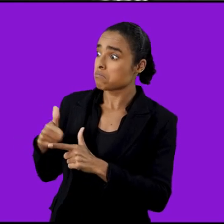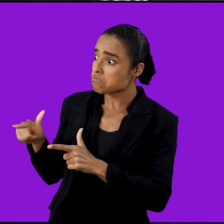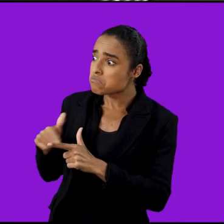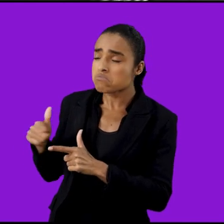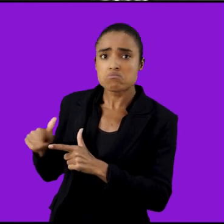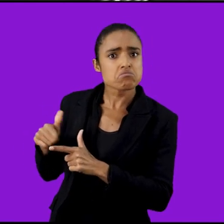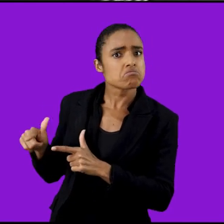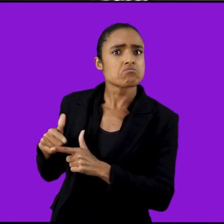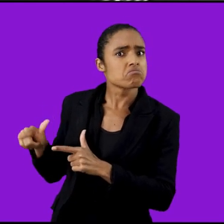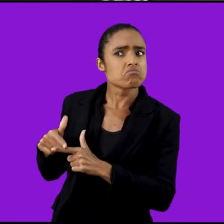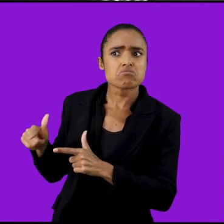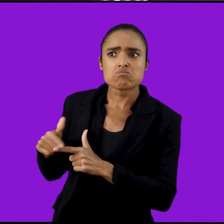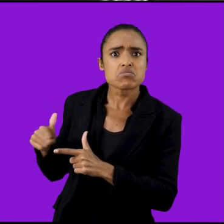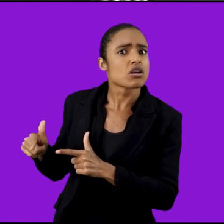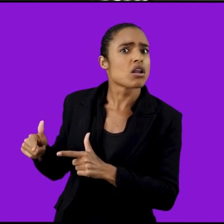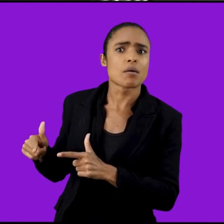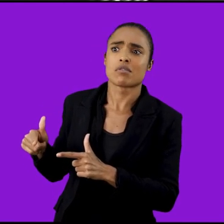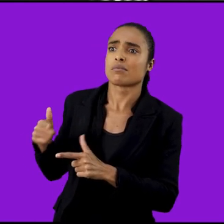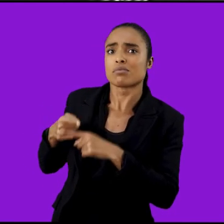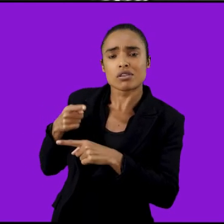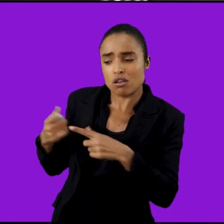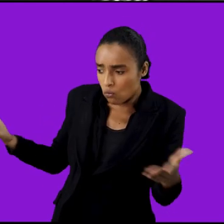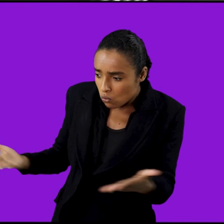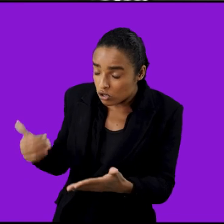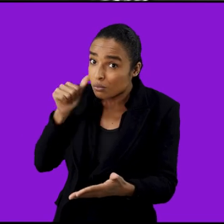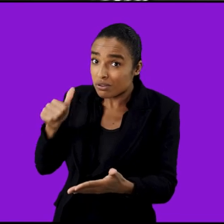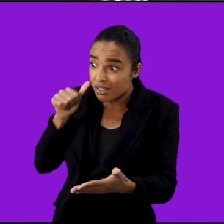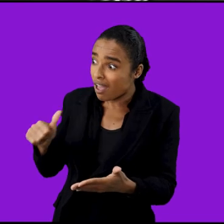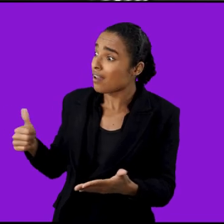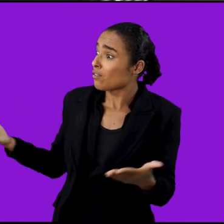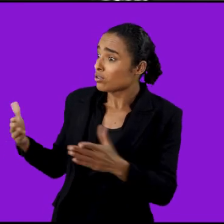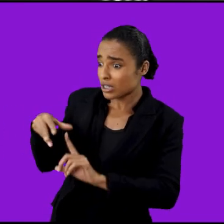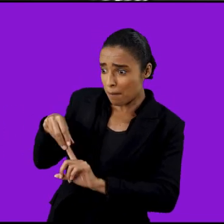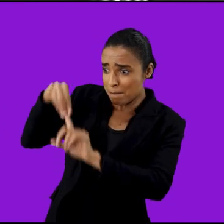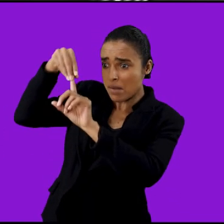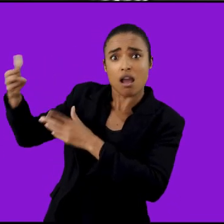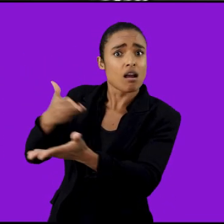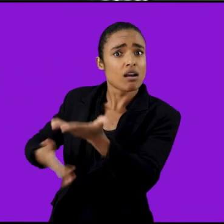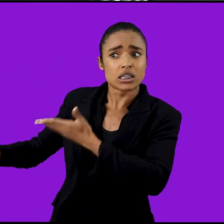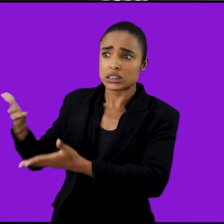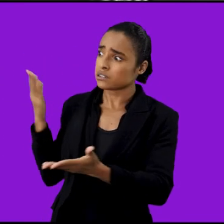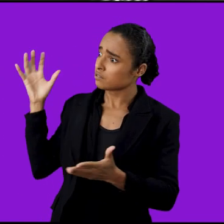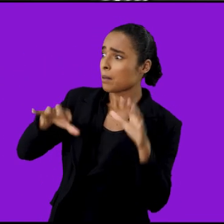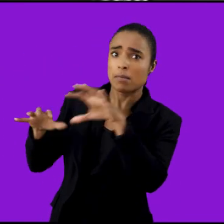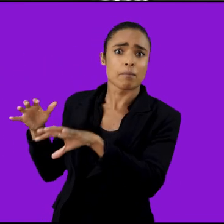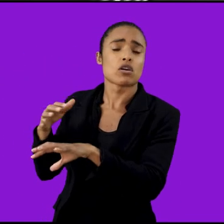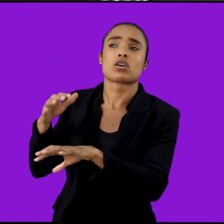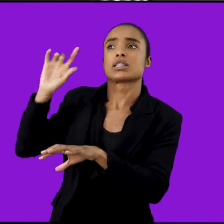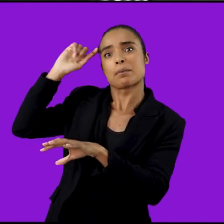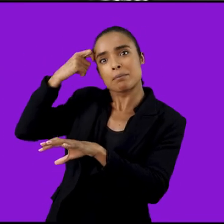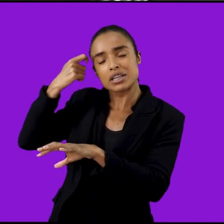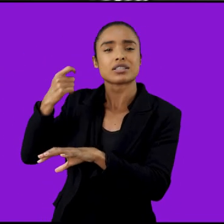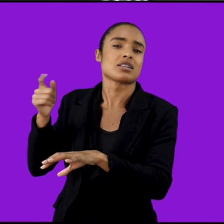virada da galera preta ocupar os cargos corporativos e aí não é só, é, perfil sei lá, estagiário,